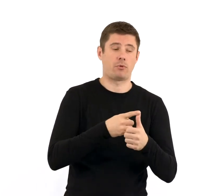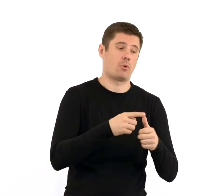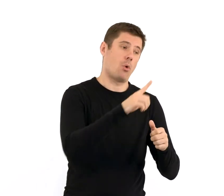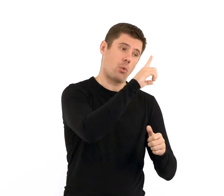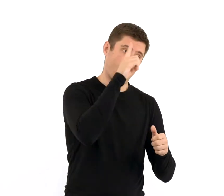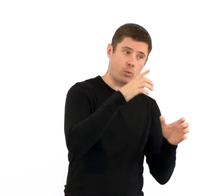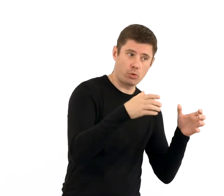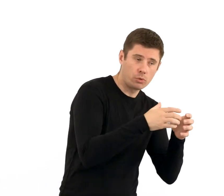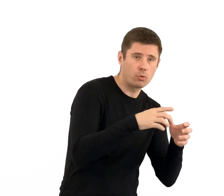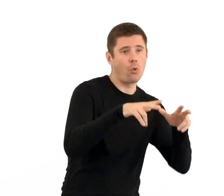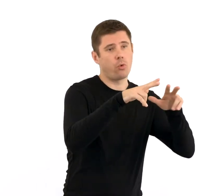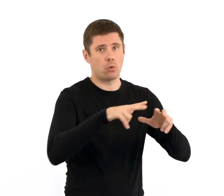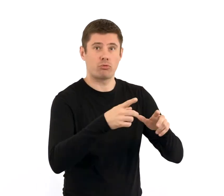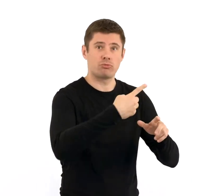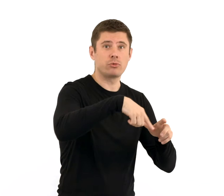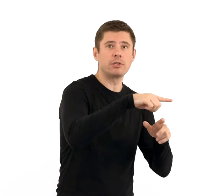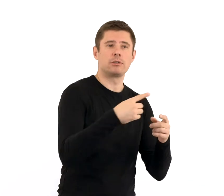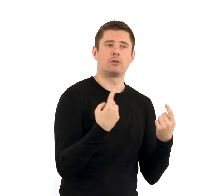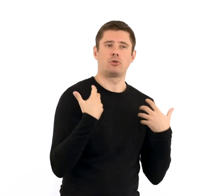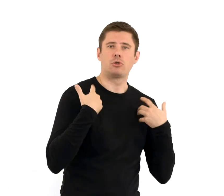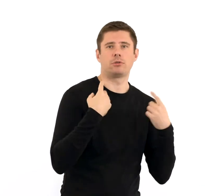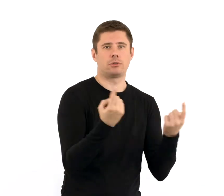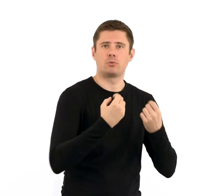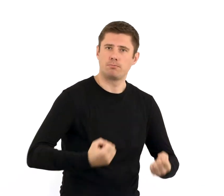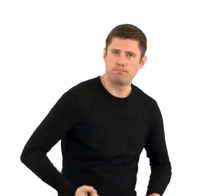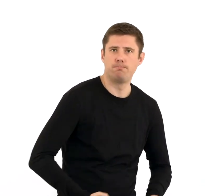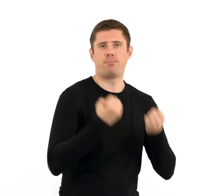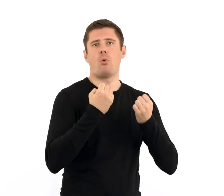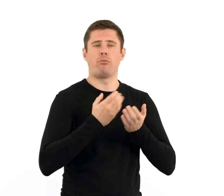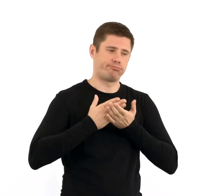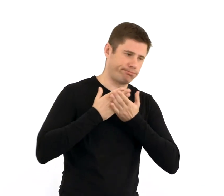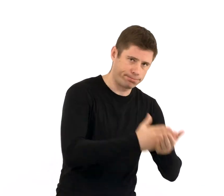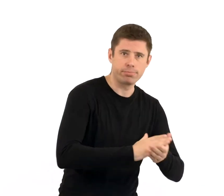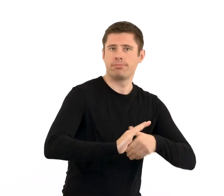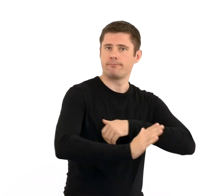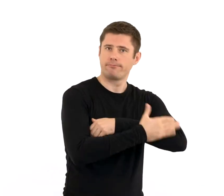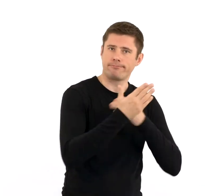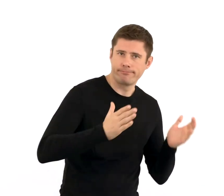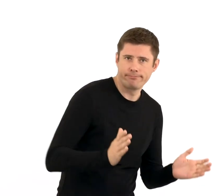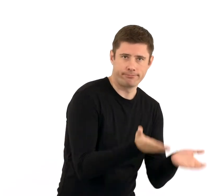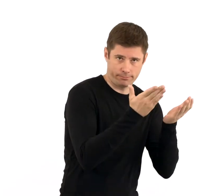Wsparcie osób i rodzin w trudnej sytuacji życiowej